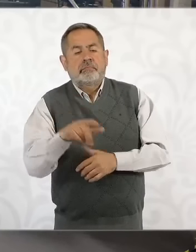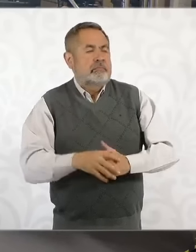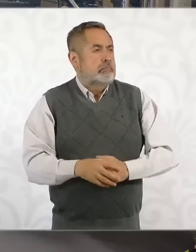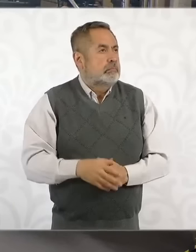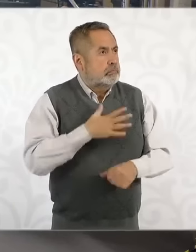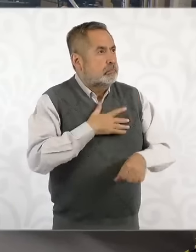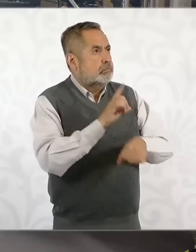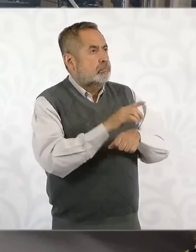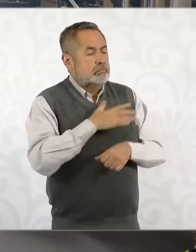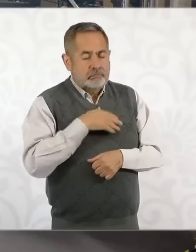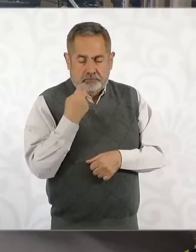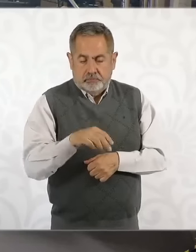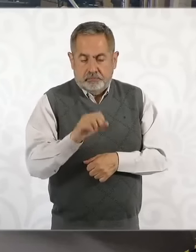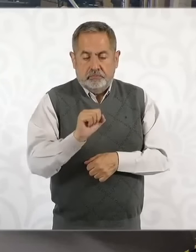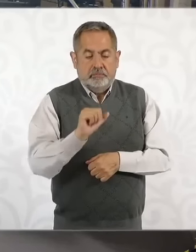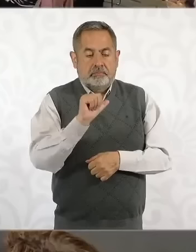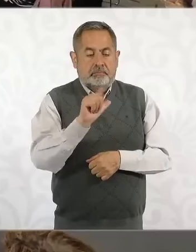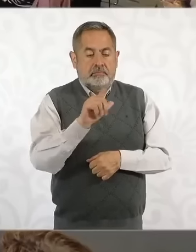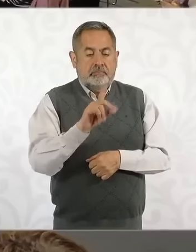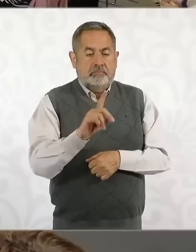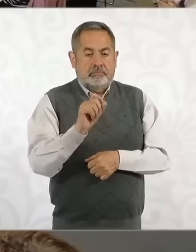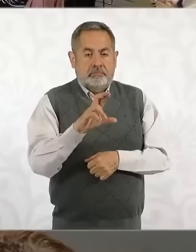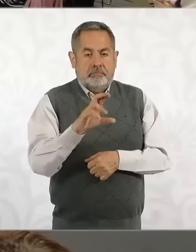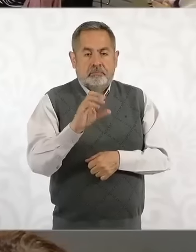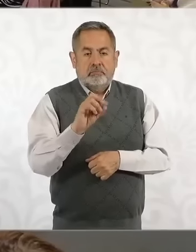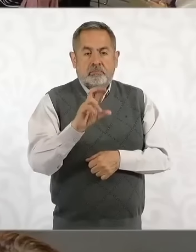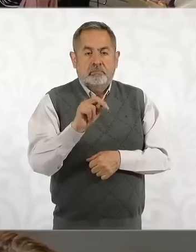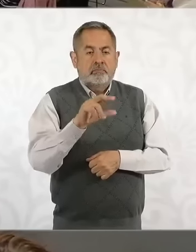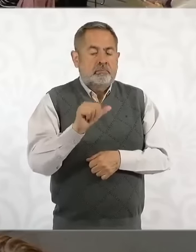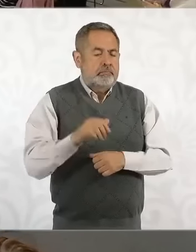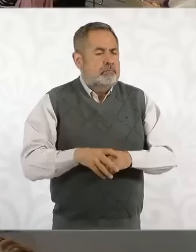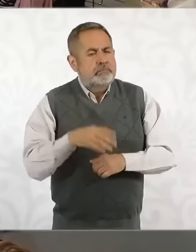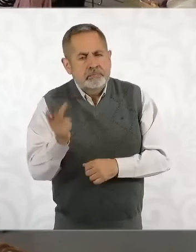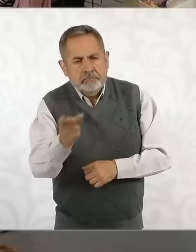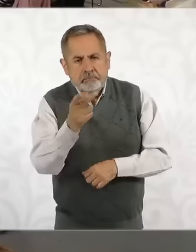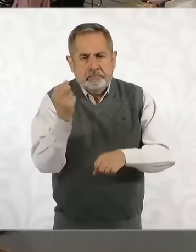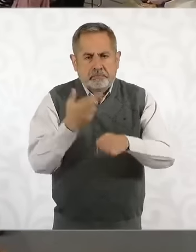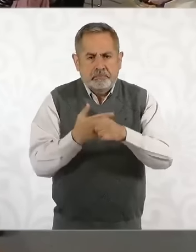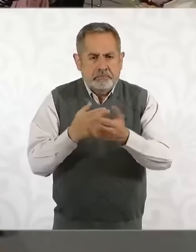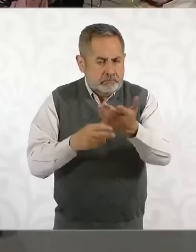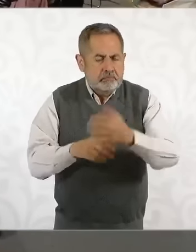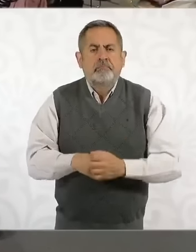presidenta Salvador Corona del Universal. Eh, primero al secretario. Ayer la eh esposa de